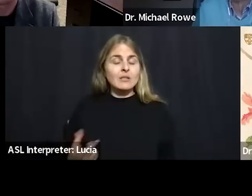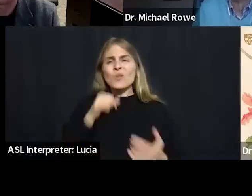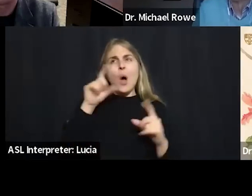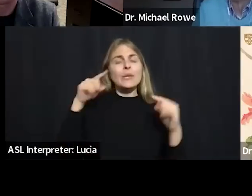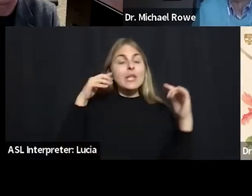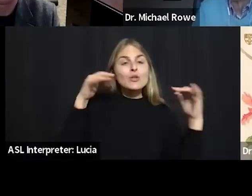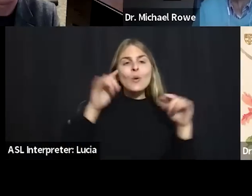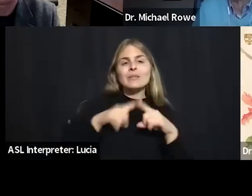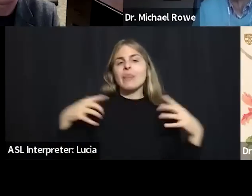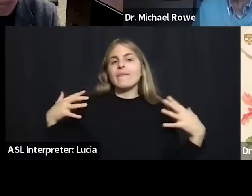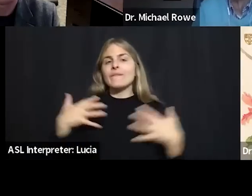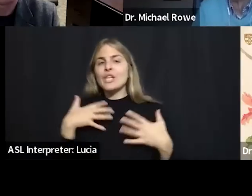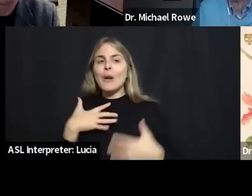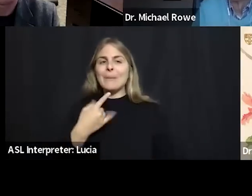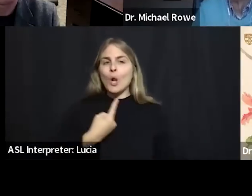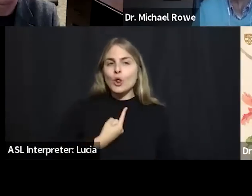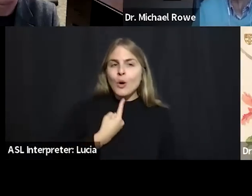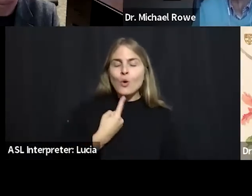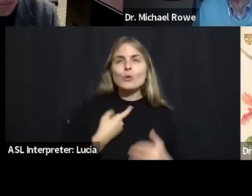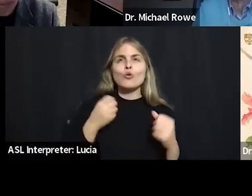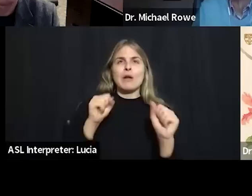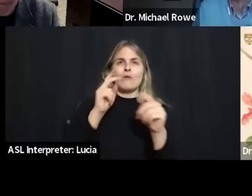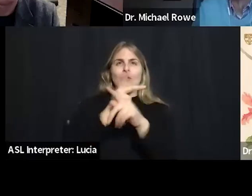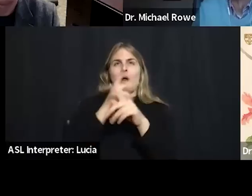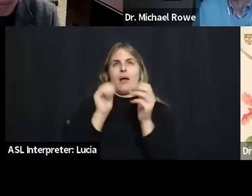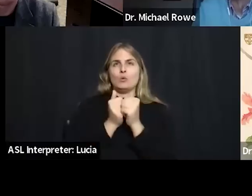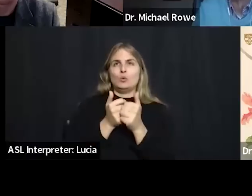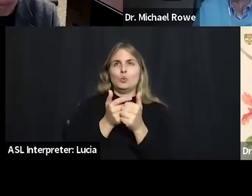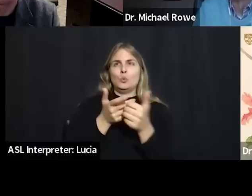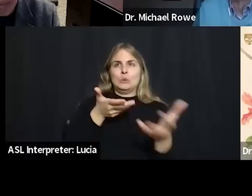Podemos encontrar formas de lidiar con esas emociones